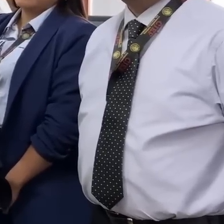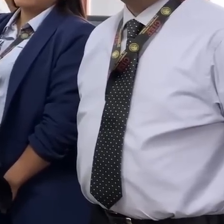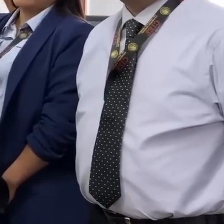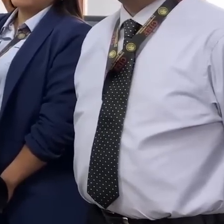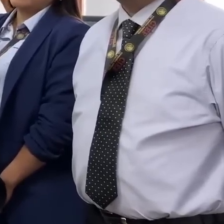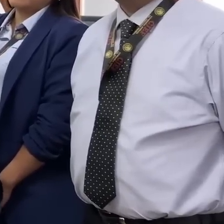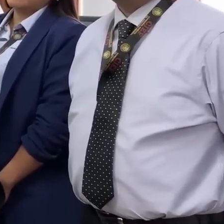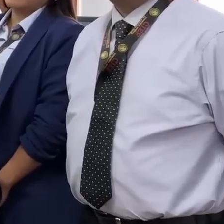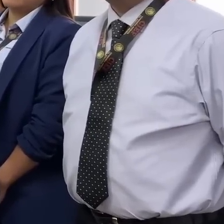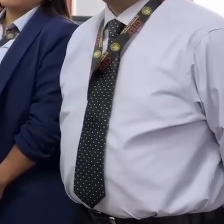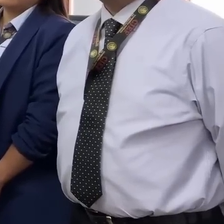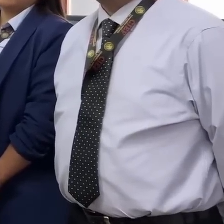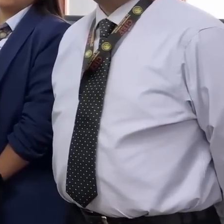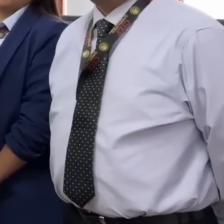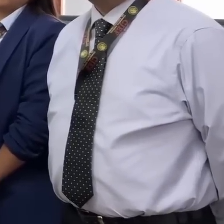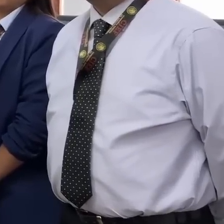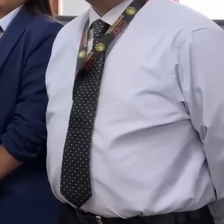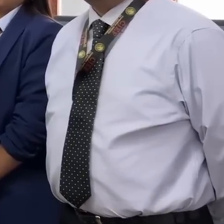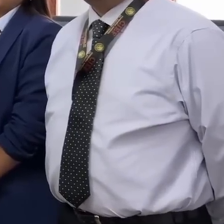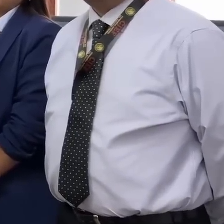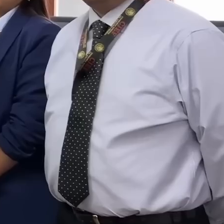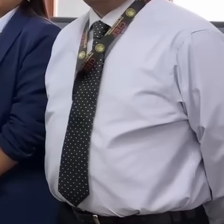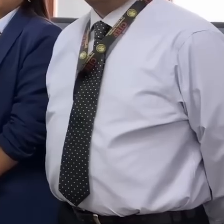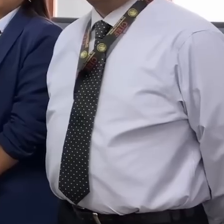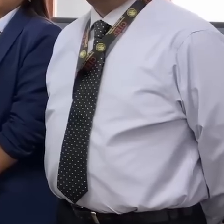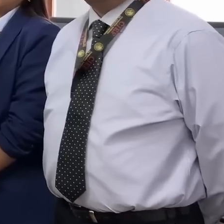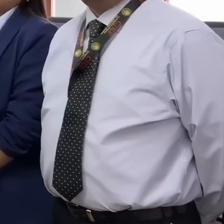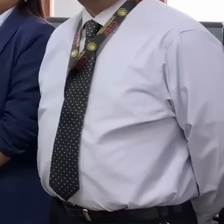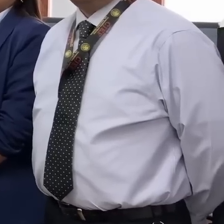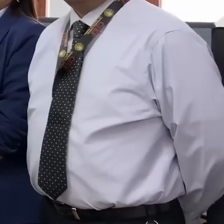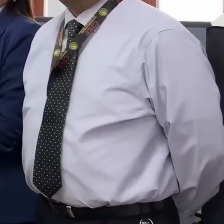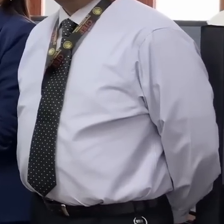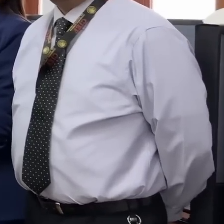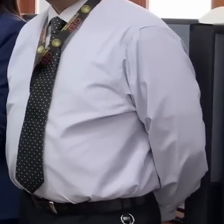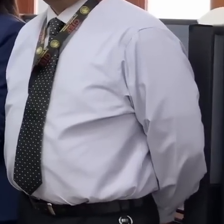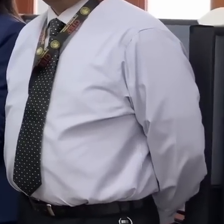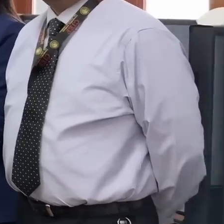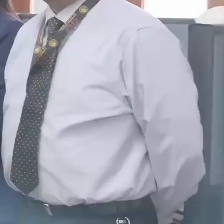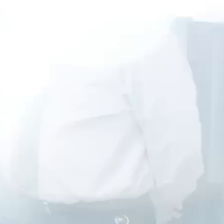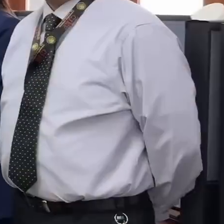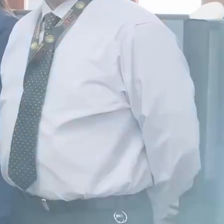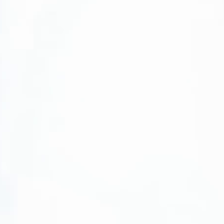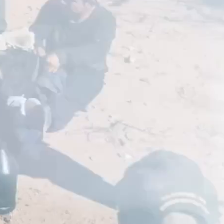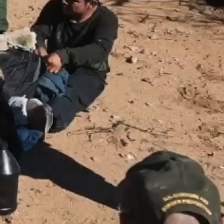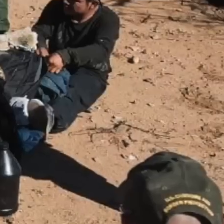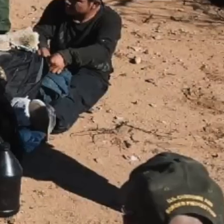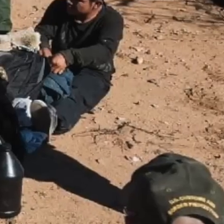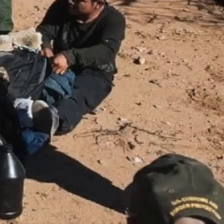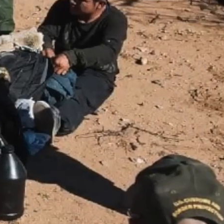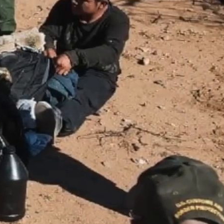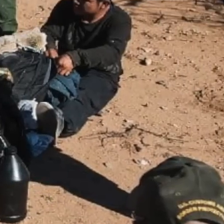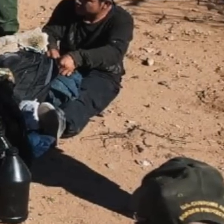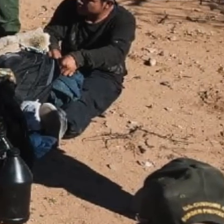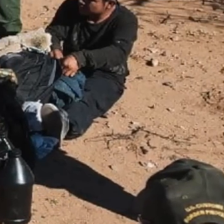país solidario en toda la extensión de la palabra pero ahora volvamos con la situación tensa que se